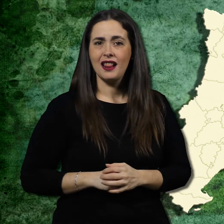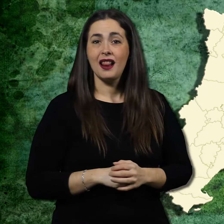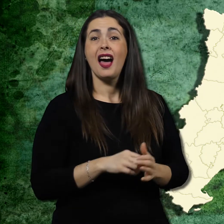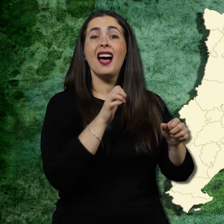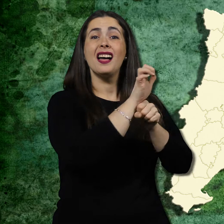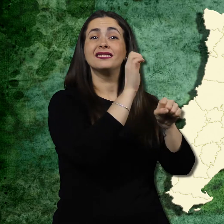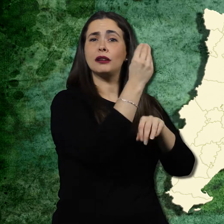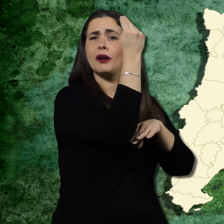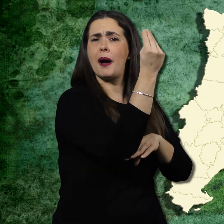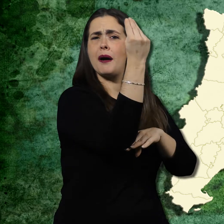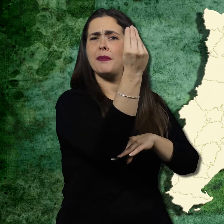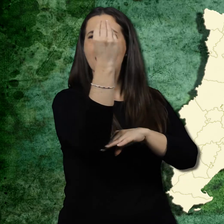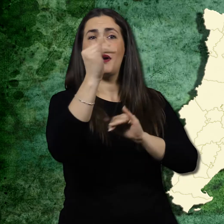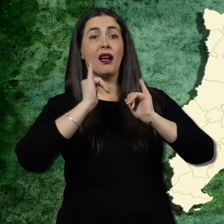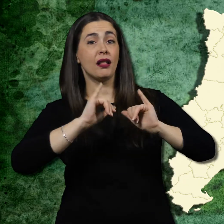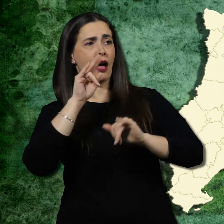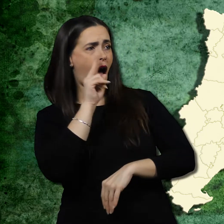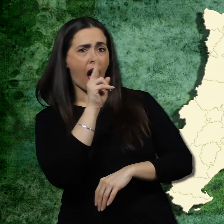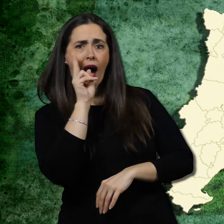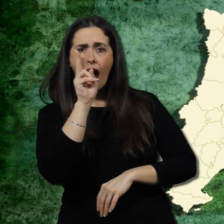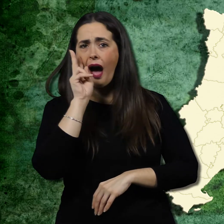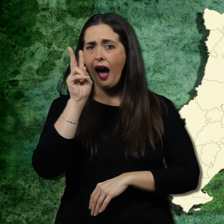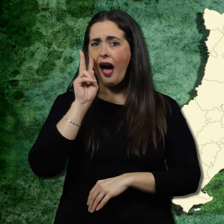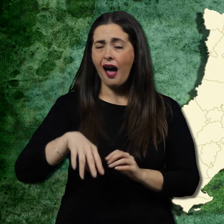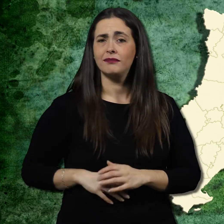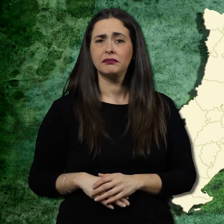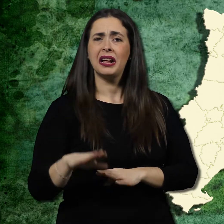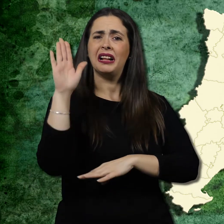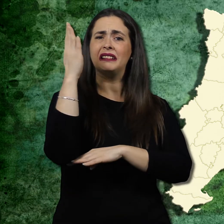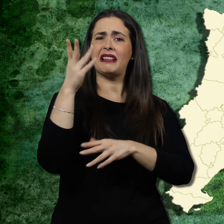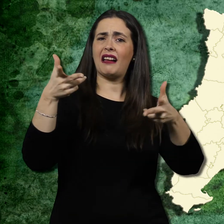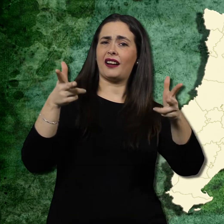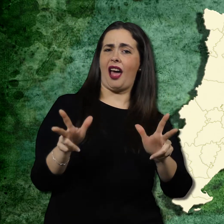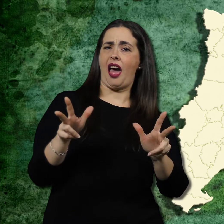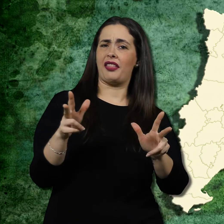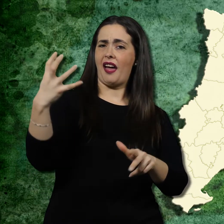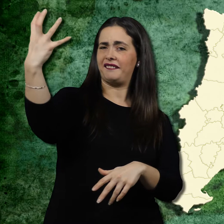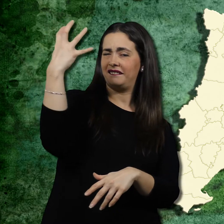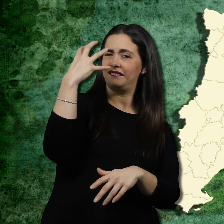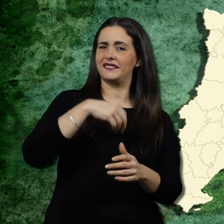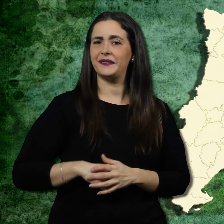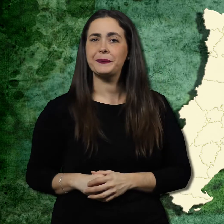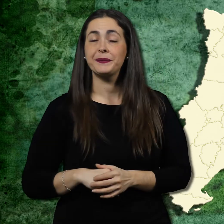Trobar-se les estàtues caminant per la ciutat. Relaxar-se en una terrassa.